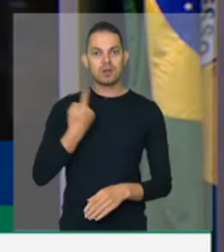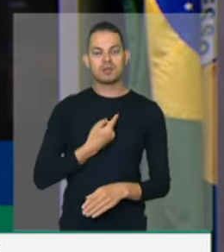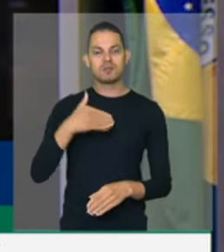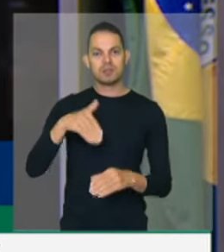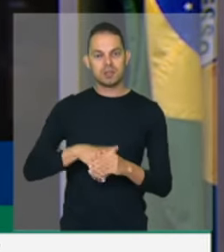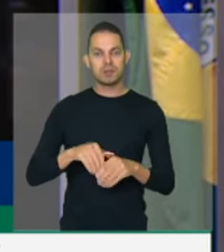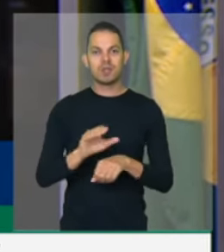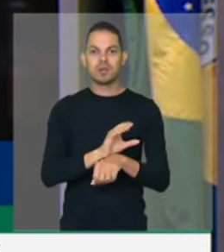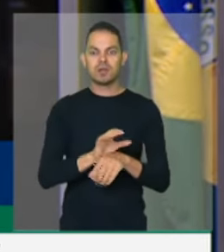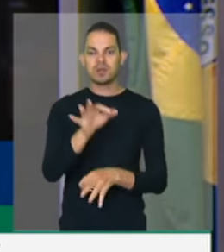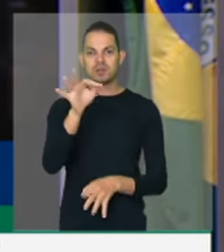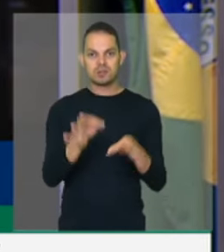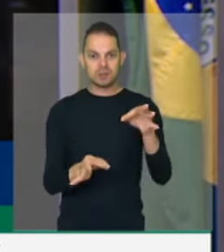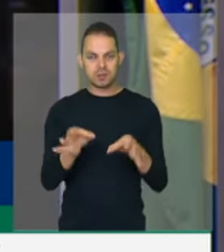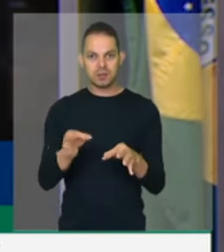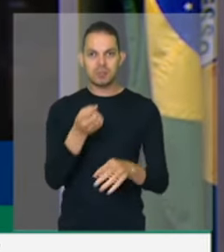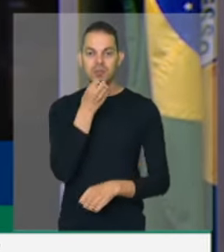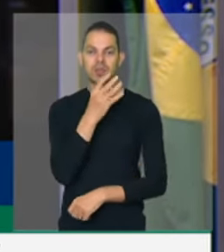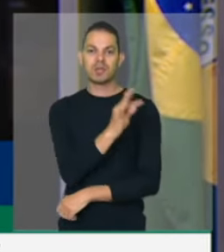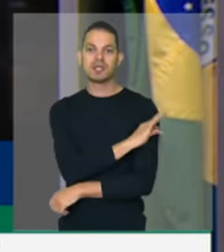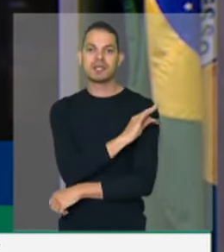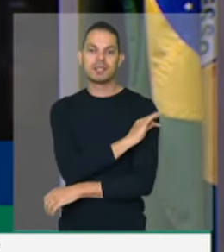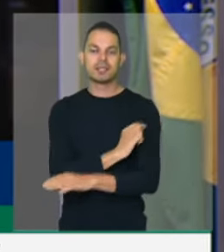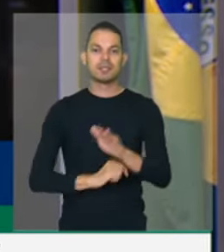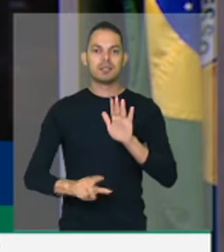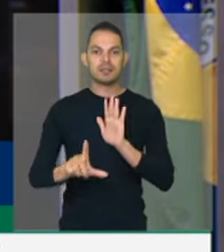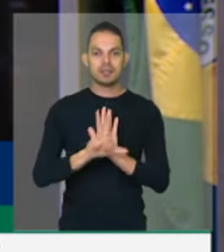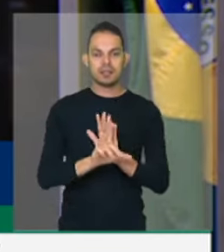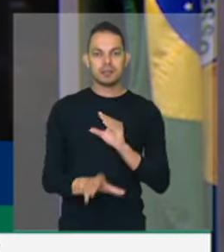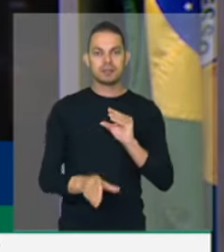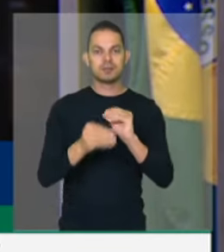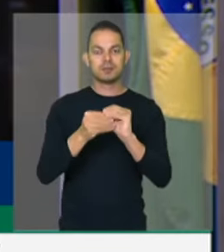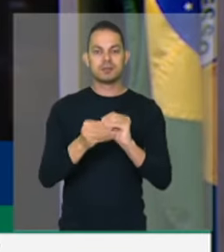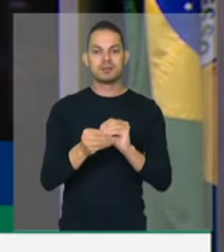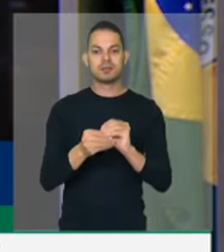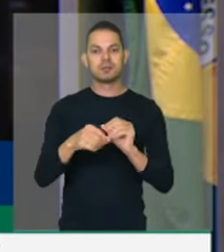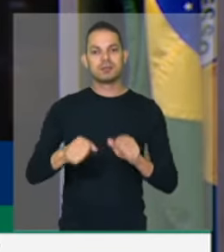LEGISLATIVA DAS EMENDAS DE PLENÁRIO DE 1 A 15. SENHOR PRESIDENTE, SENHORAS E SENHORES DEPUTADOS... EU